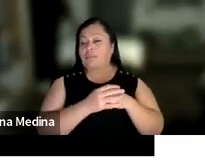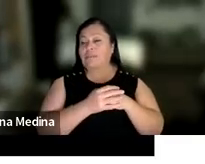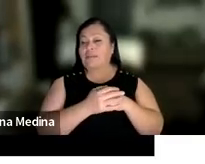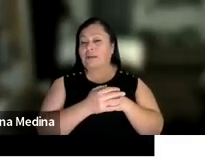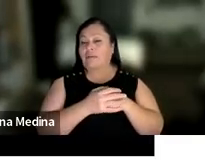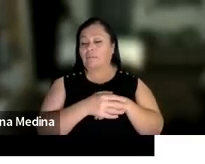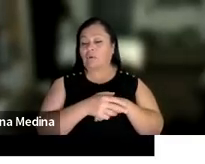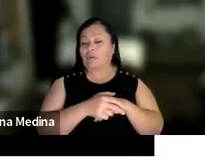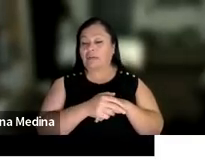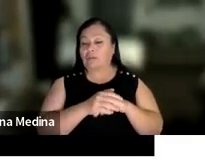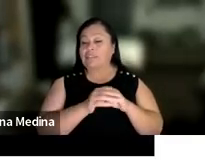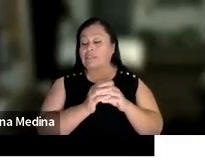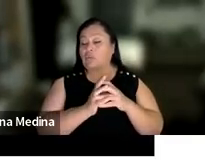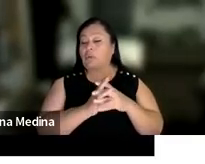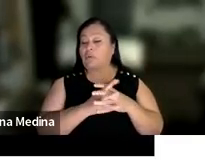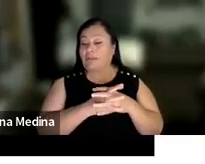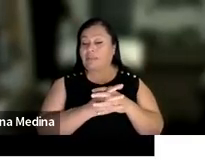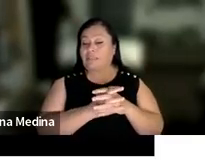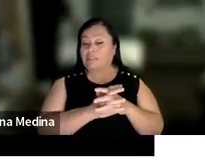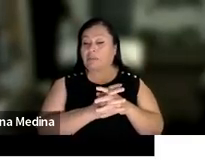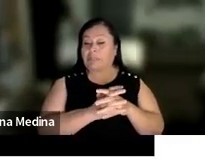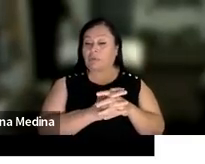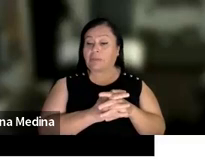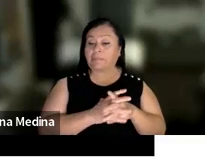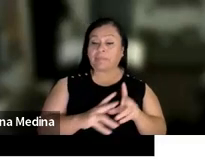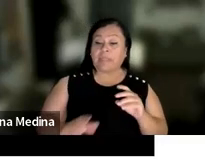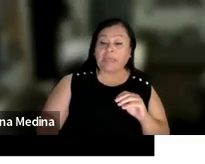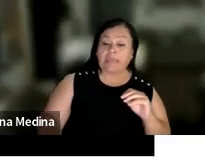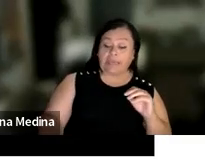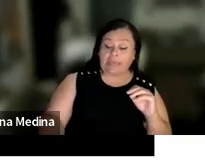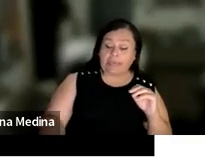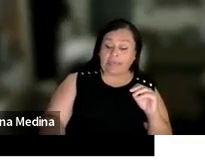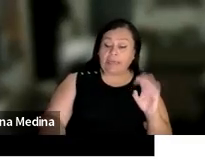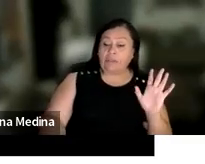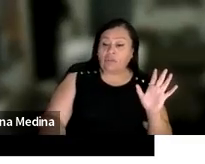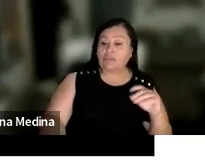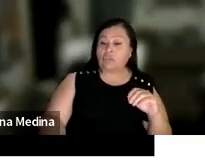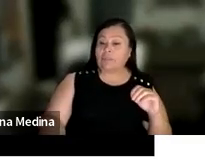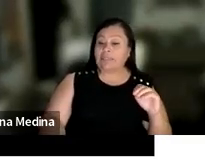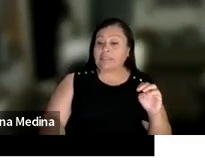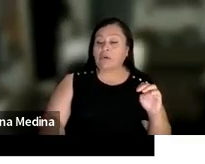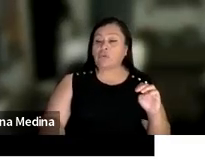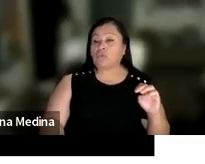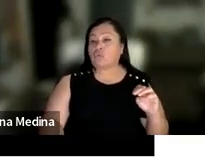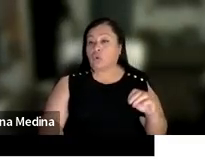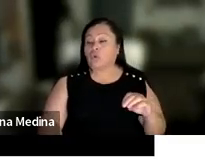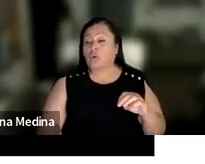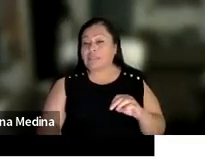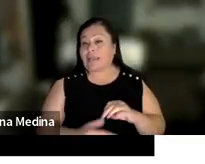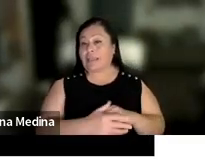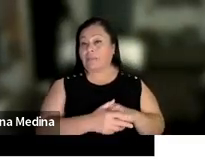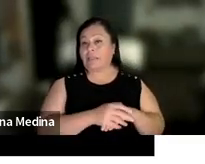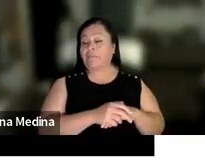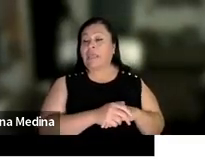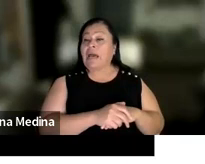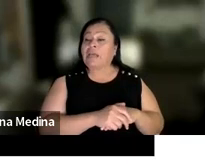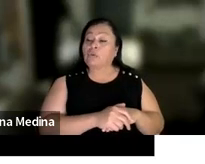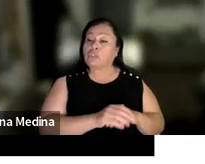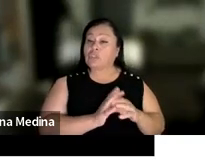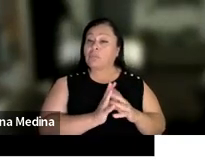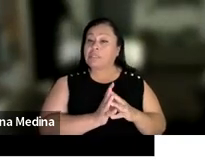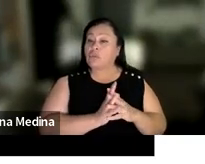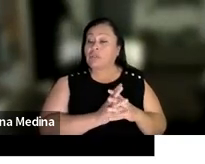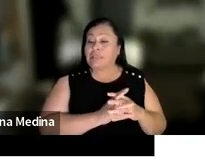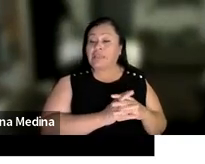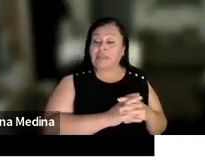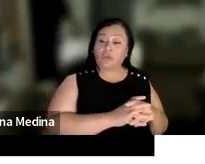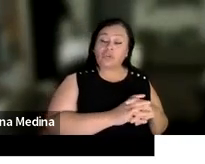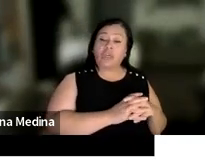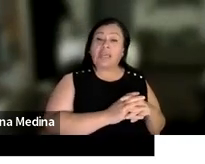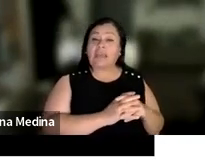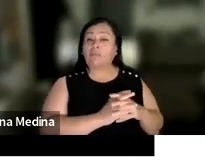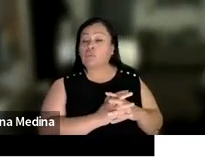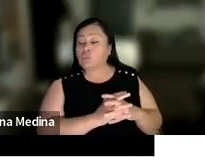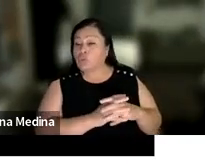nada va a haber detalles sin poder ver detalles como lo hacen con este síndrome o con la retinitis pigmentosa, entonces totalmente ciegos.